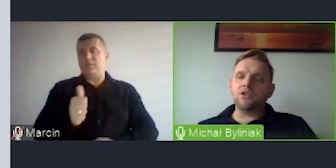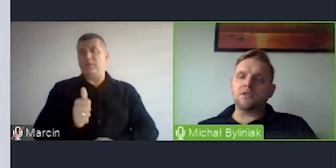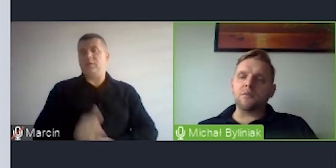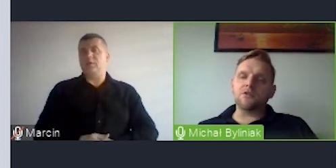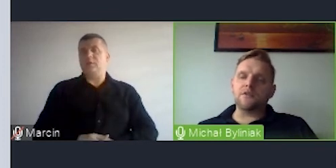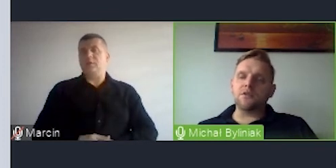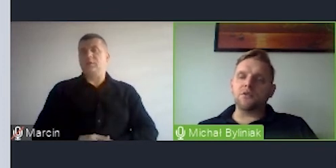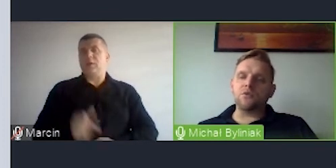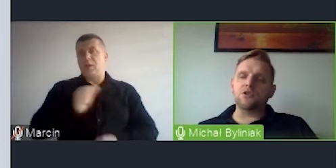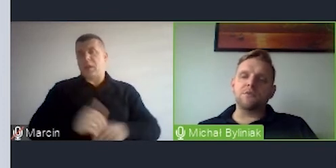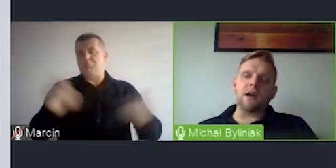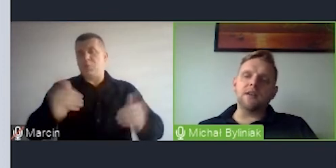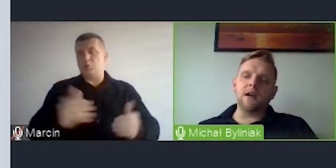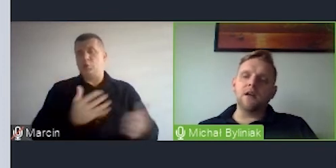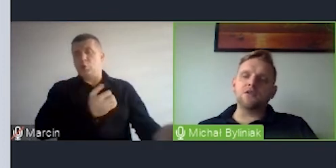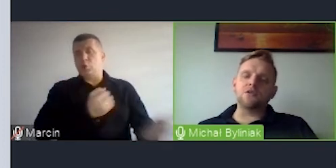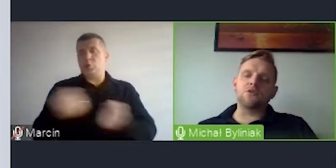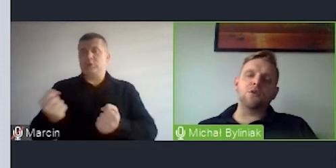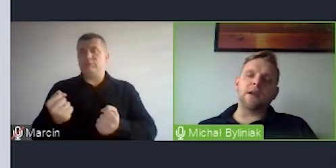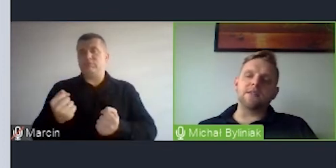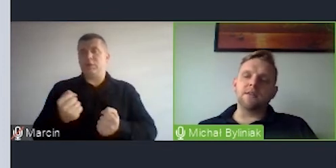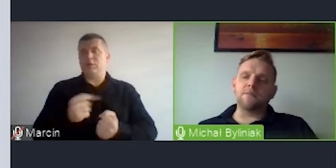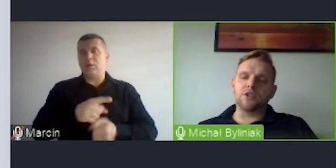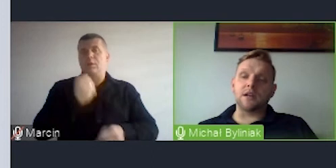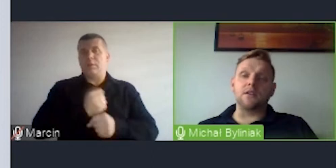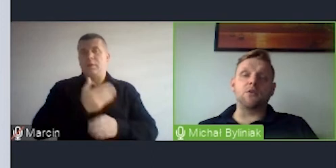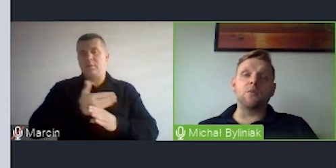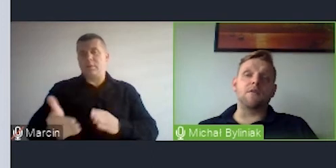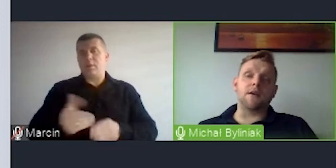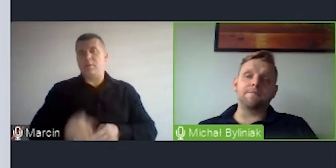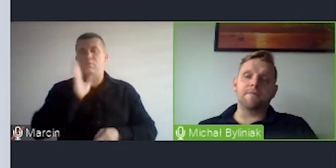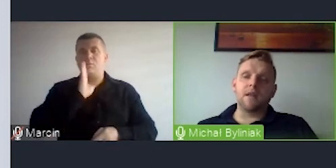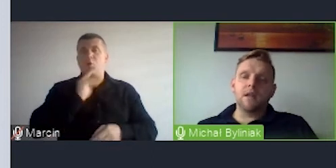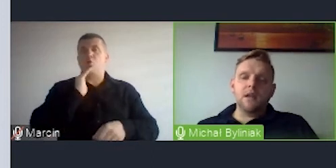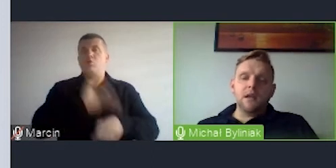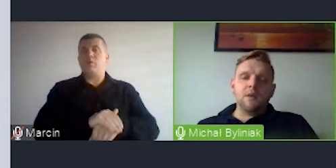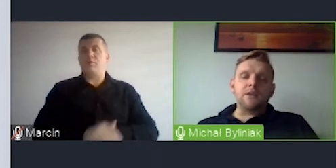i czy są możliwości utrzymania stosunku pracy przy takich umowach ?"